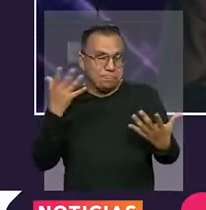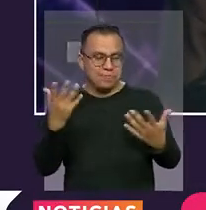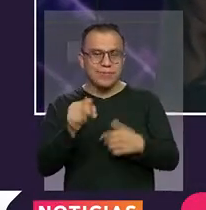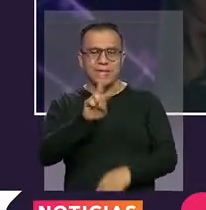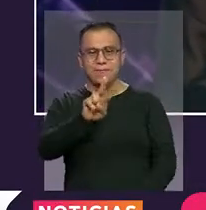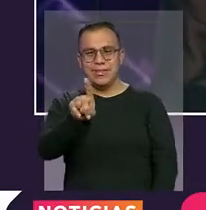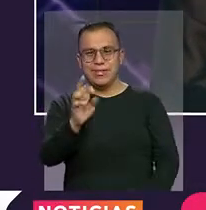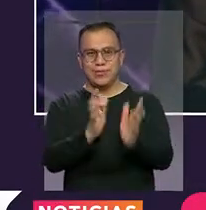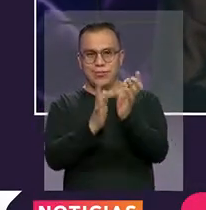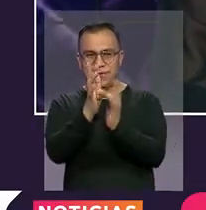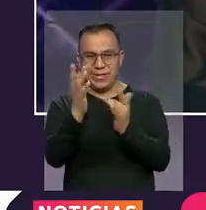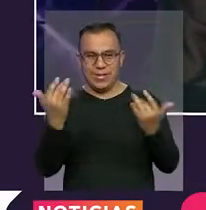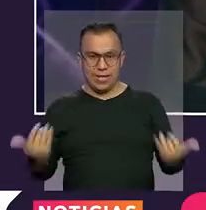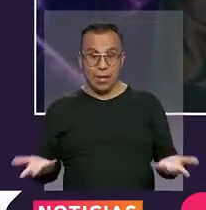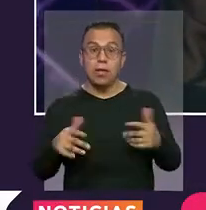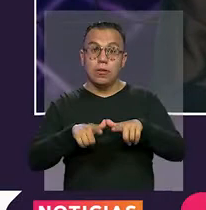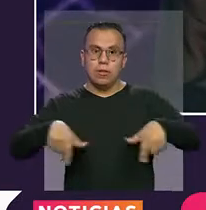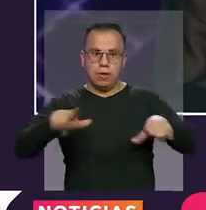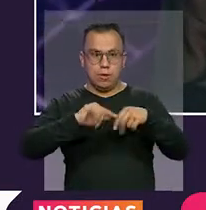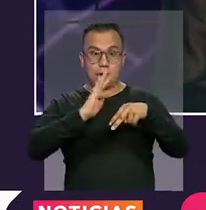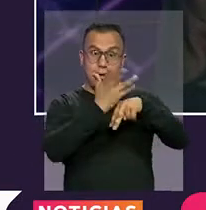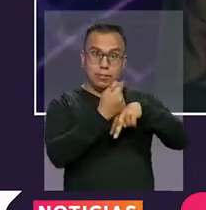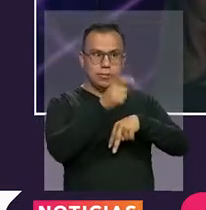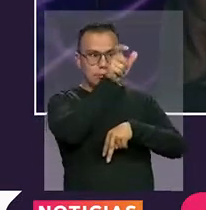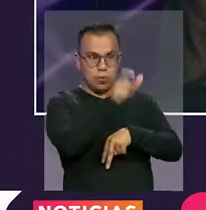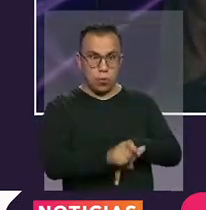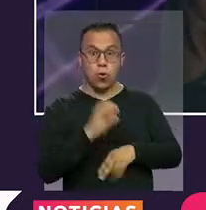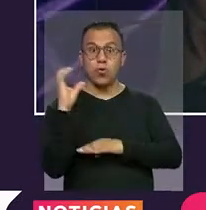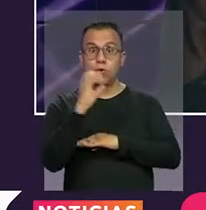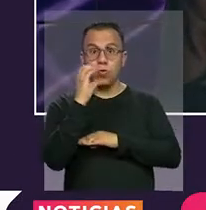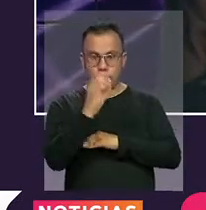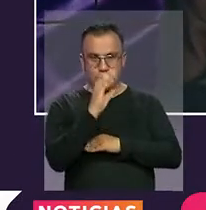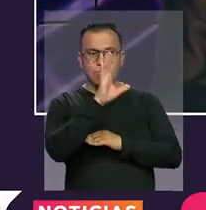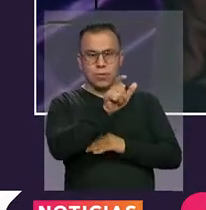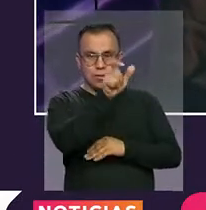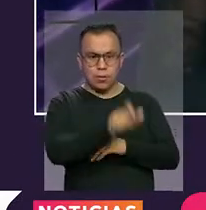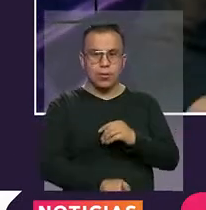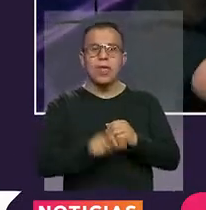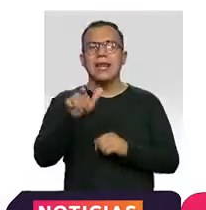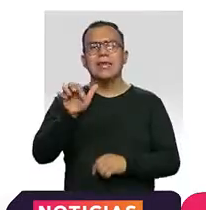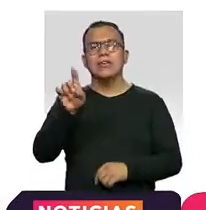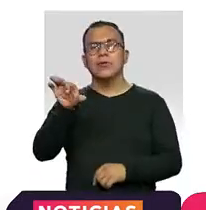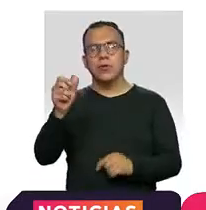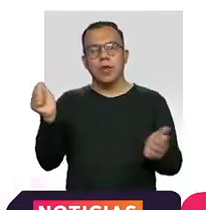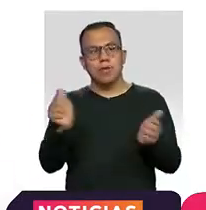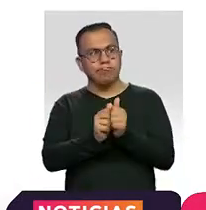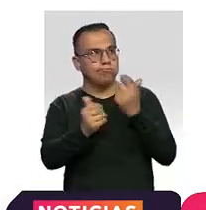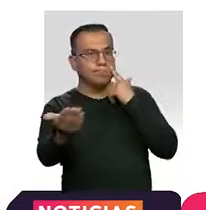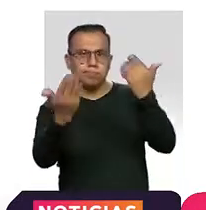PARA EL MUNDO Y UN TALLER MUY DIVERTIDO DENOMINADO PIñATAS